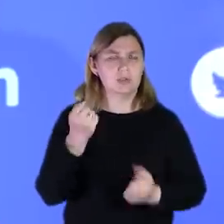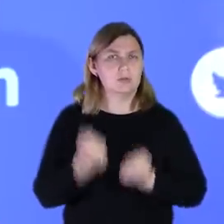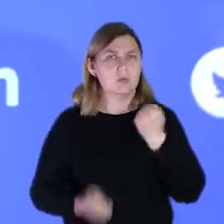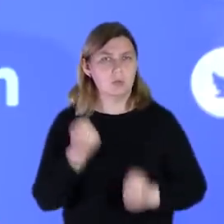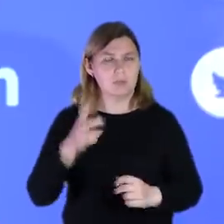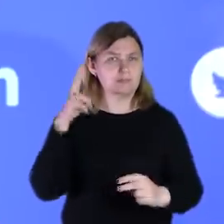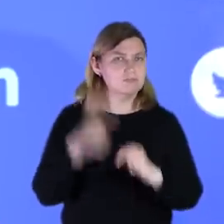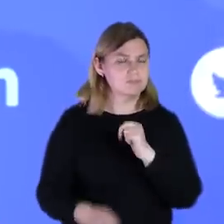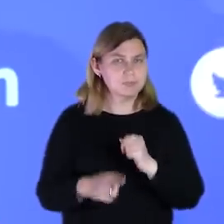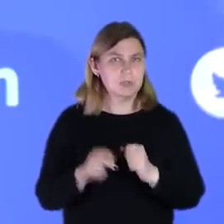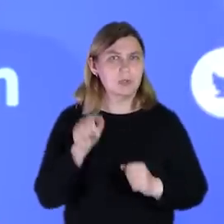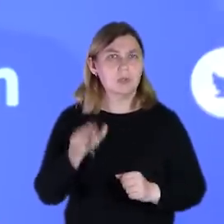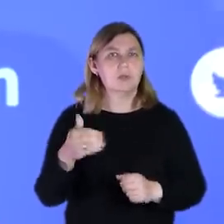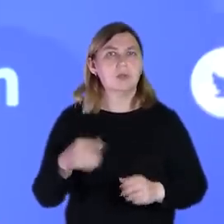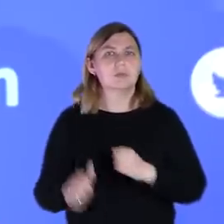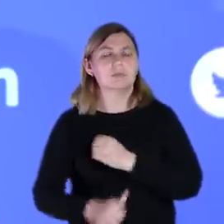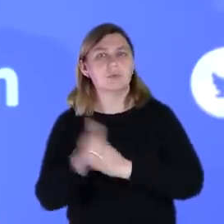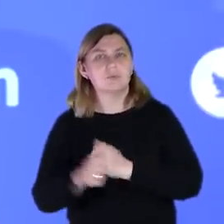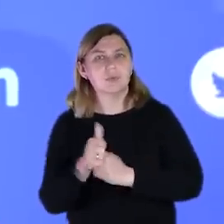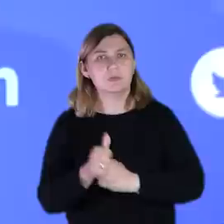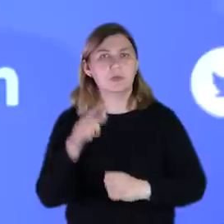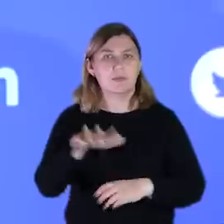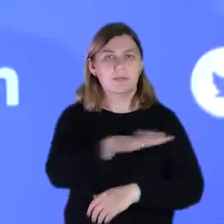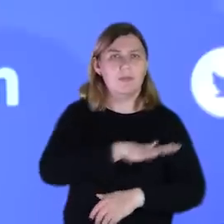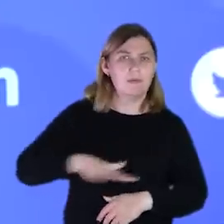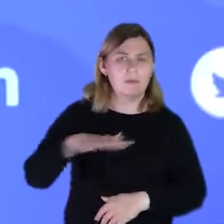przemytnicze. Przede wszystkim ze względu na właśnie ukształtowanie terenu.